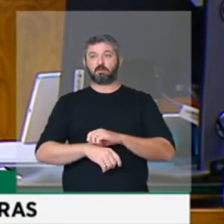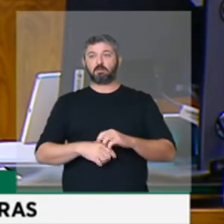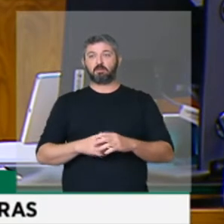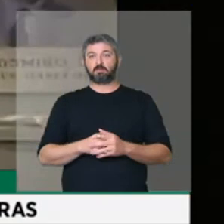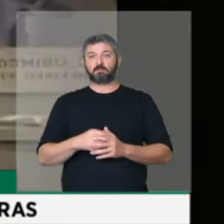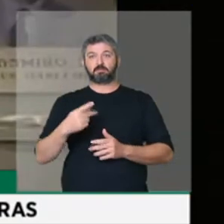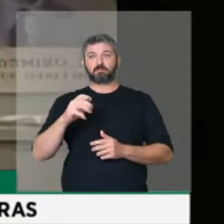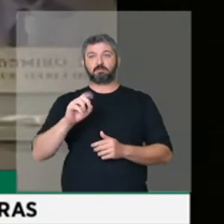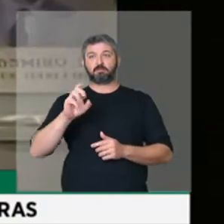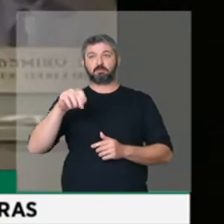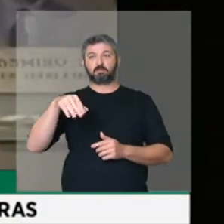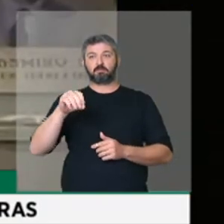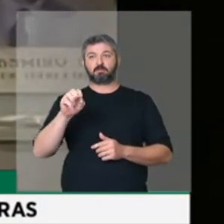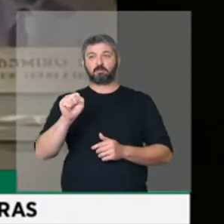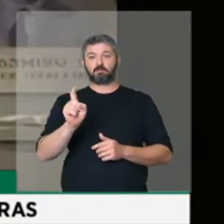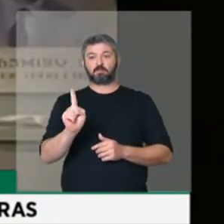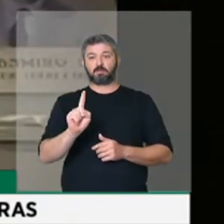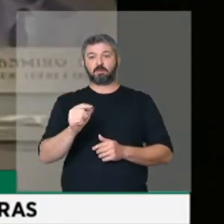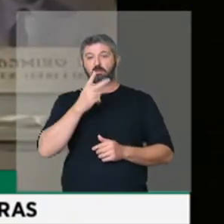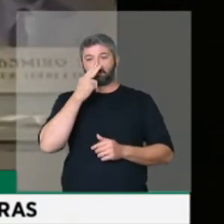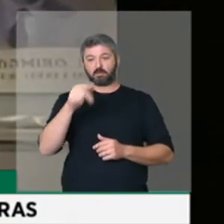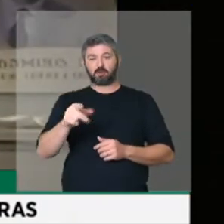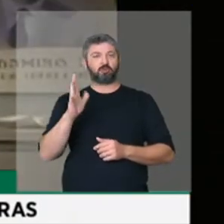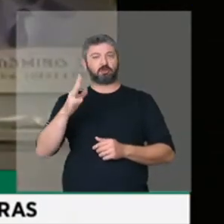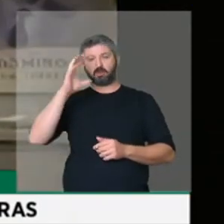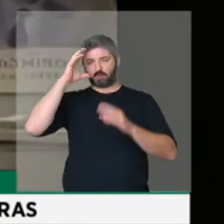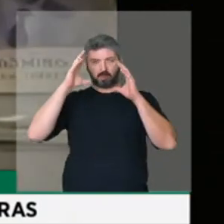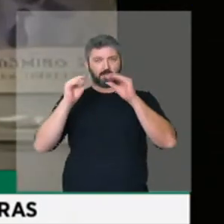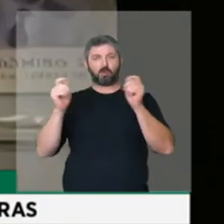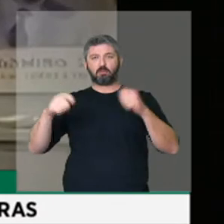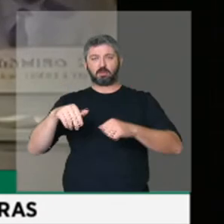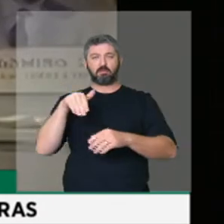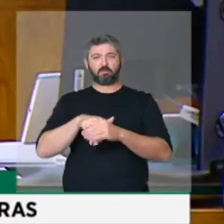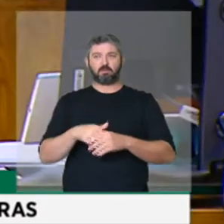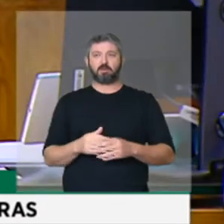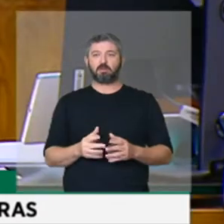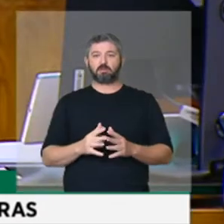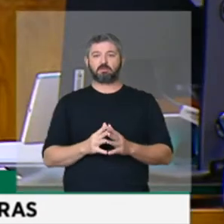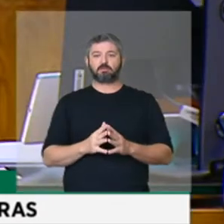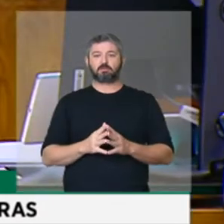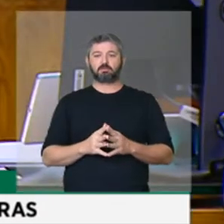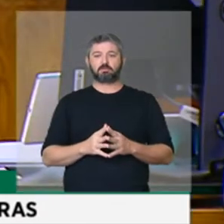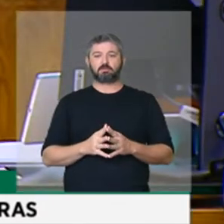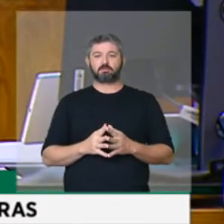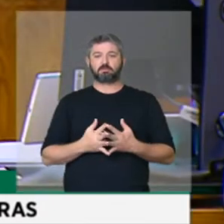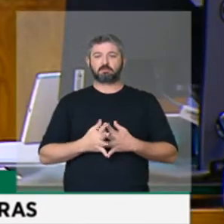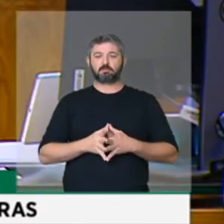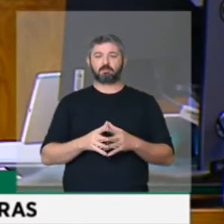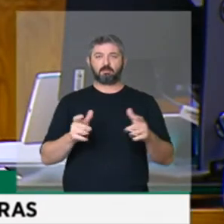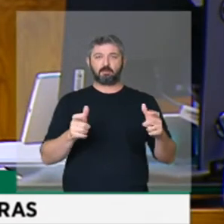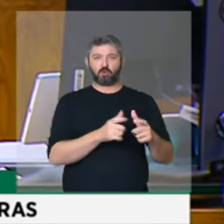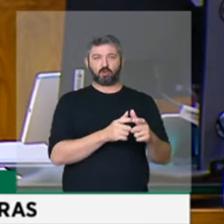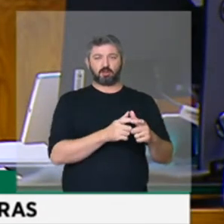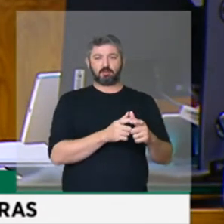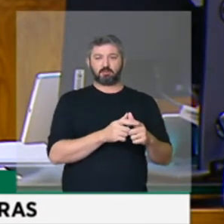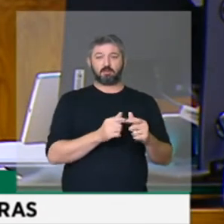VAI CONTINUAR NA OBSTRUÇÃO. -- [PRESIDENTE]: MAIORIA. MINORIA. -- [DEPUTADA]: MINORIA PRESIDENTE. -- [DEPUTADO]: PODEMOS, PRESIDENTE. -- [PRESIDENTE]: